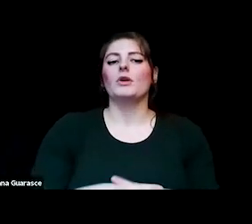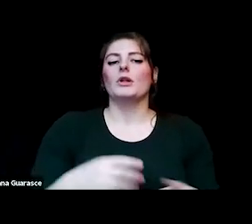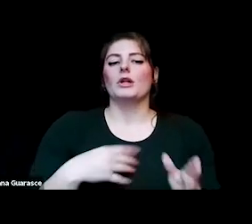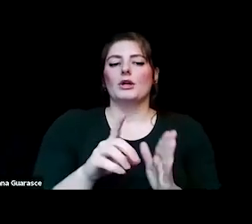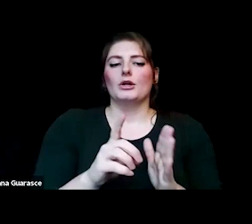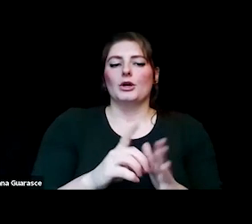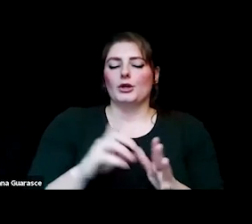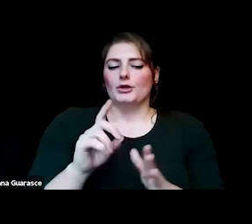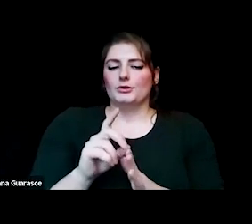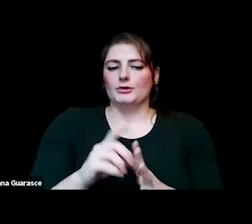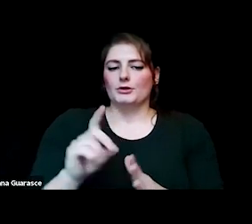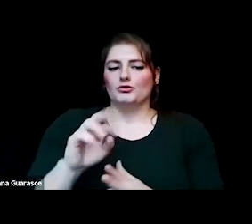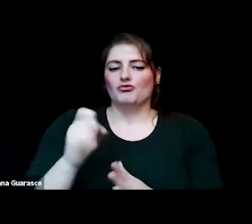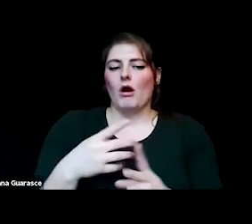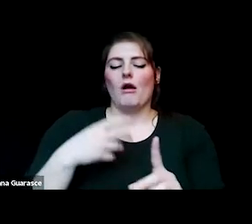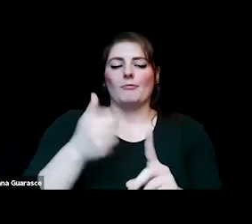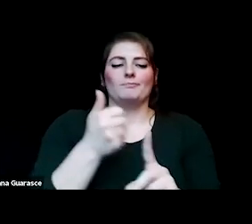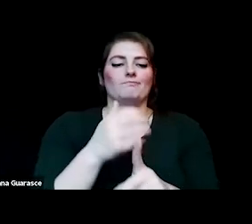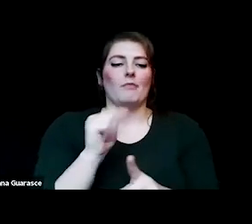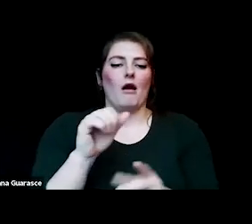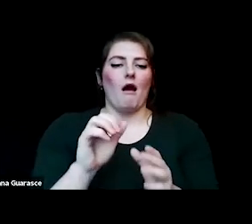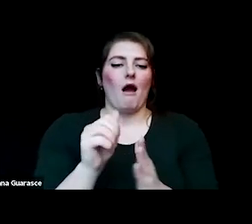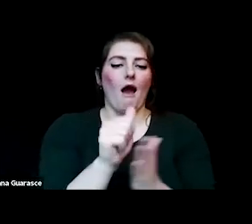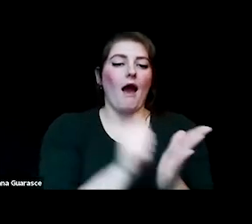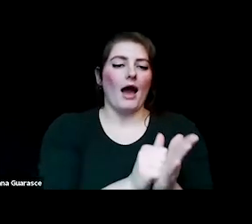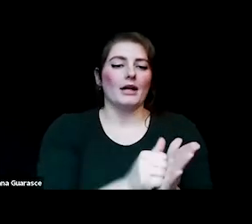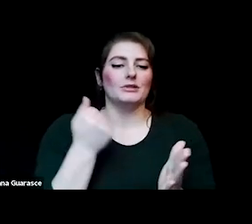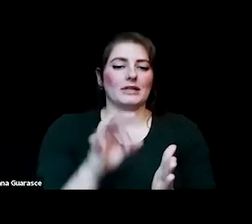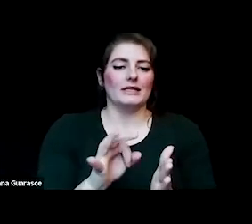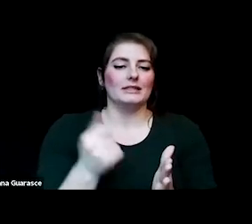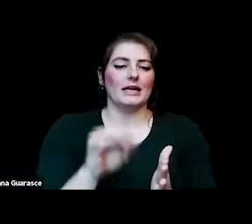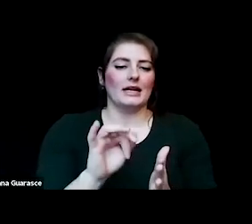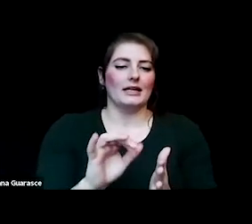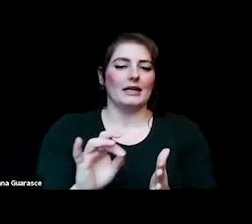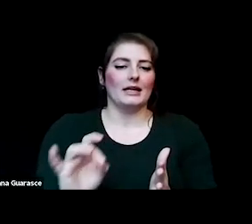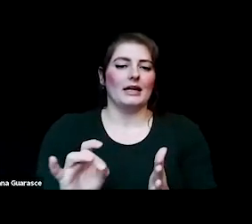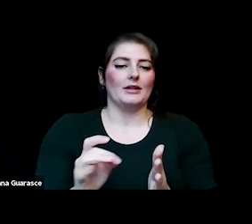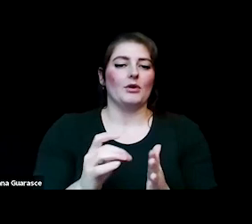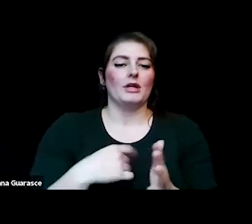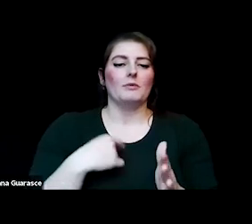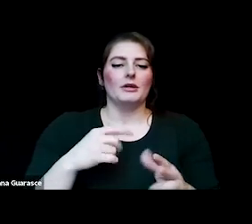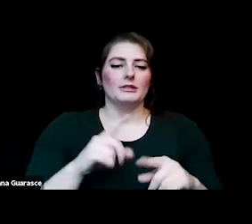para las autoridades de vivienda, dándoles la autoridad de considerar las actividades relacionadas con las drogas en sus procesos de admisión